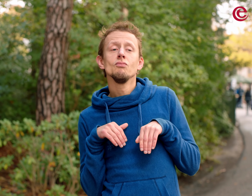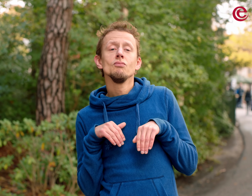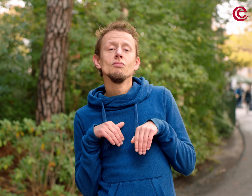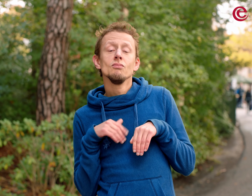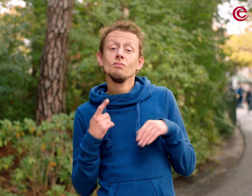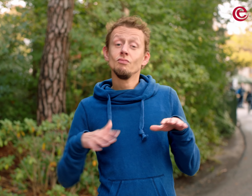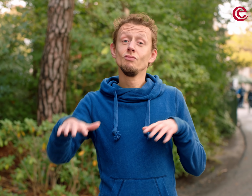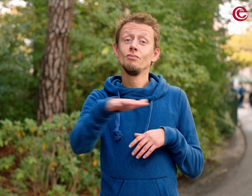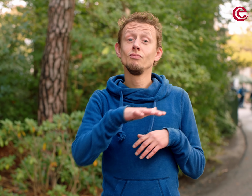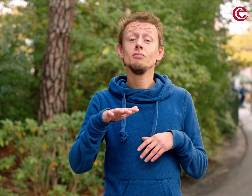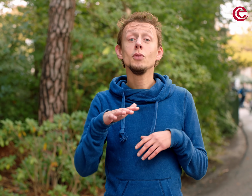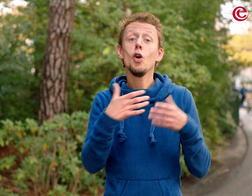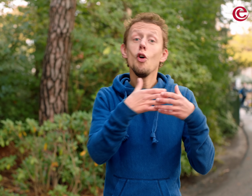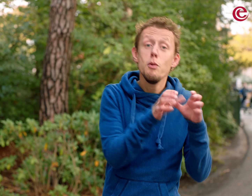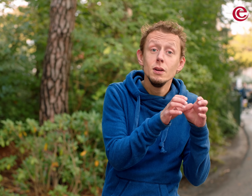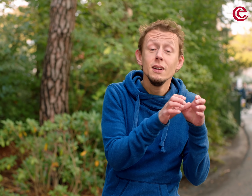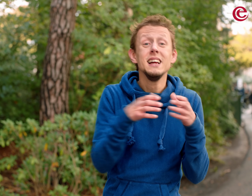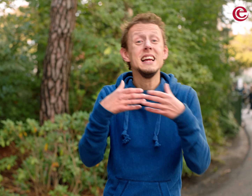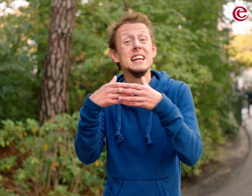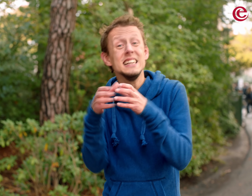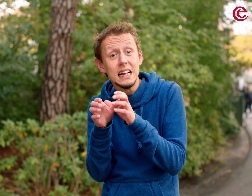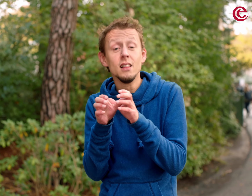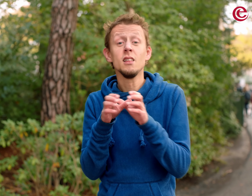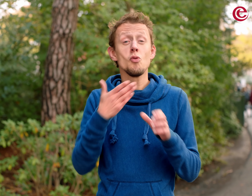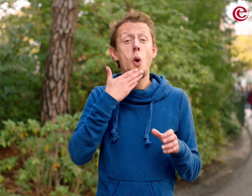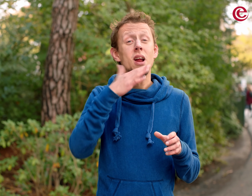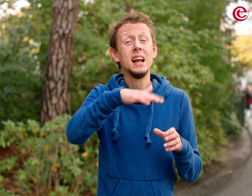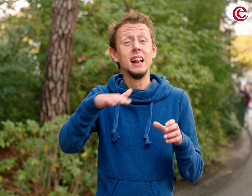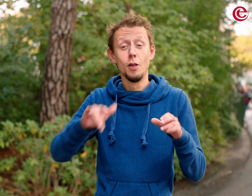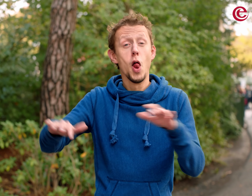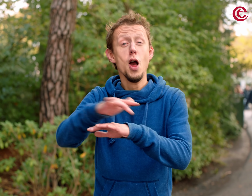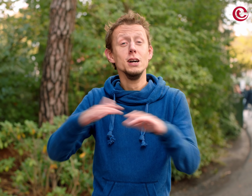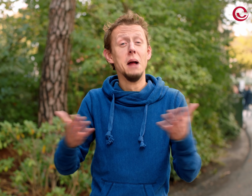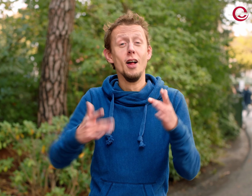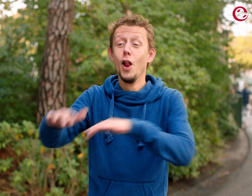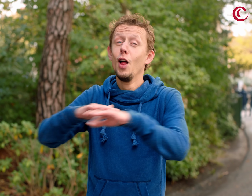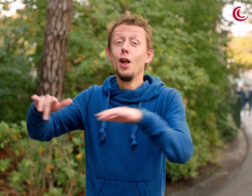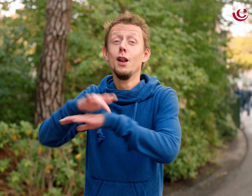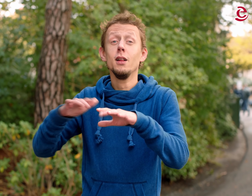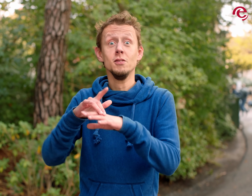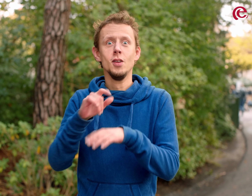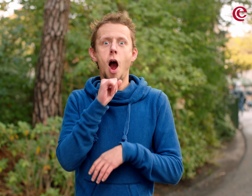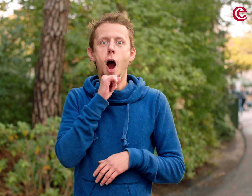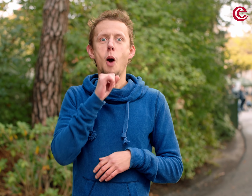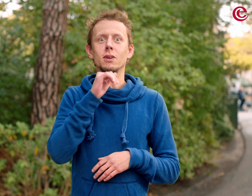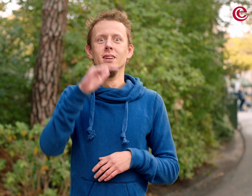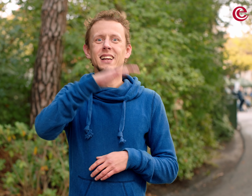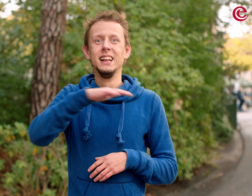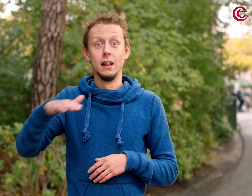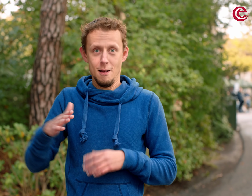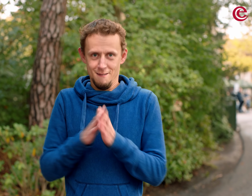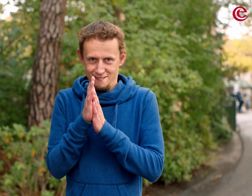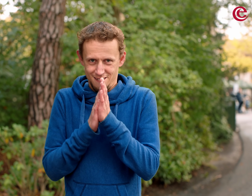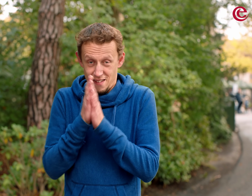En terwijl jonge kinderen van een groep of gezin lekker spelen in Nest!